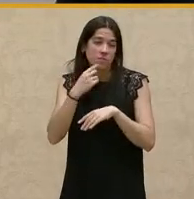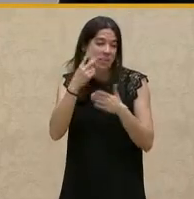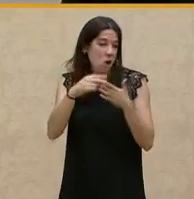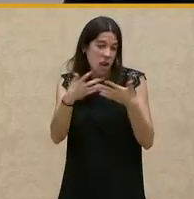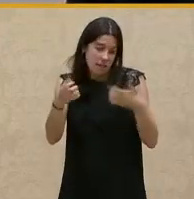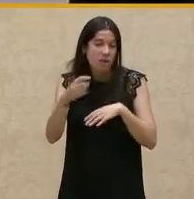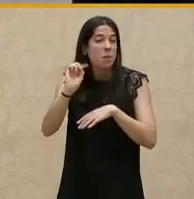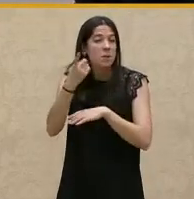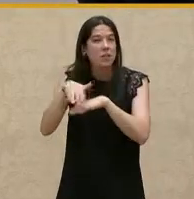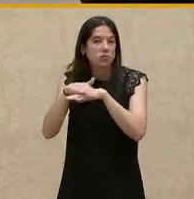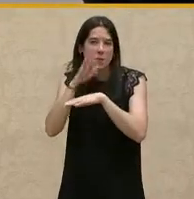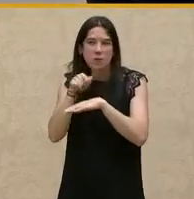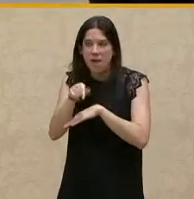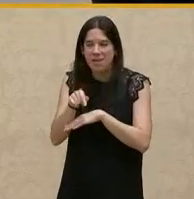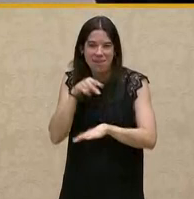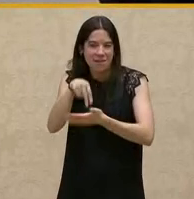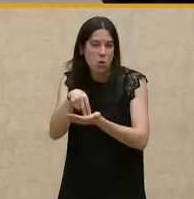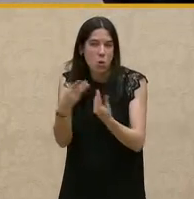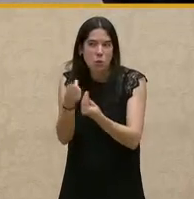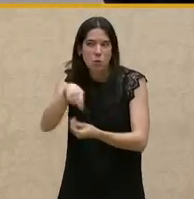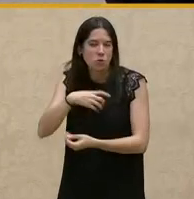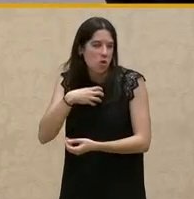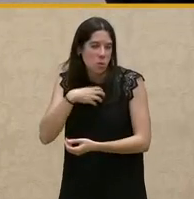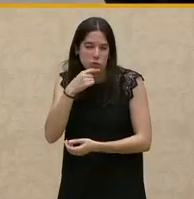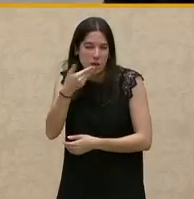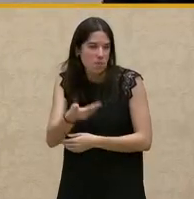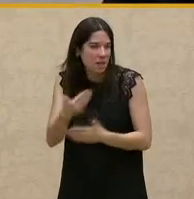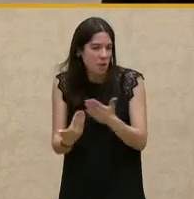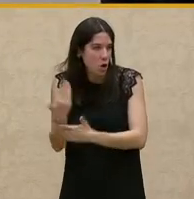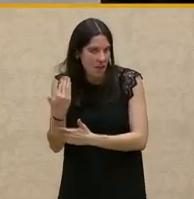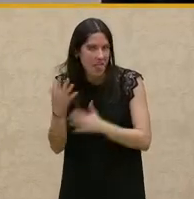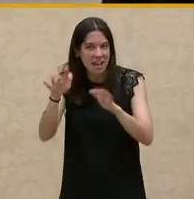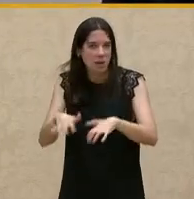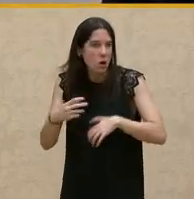vosotros en esta importante jornada que se celebra en el Congreso, la casa de todos los españoles.